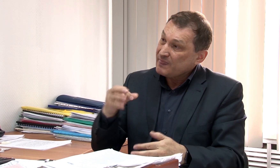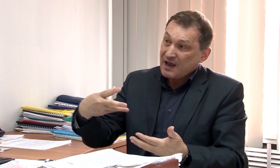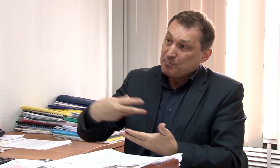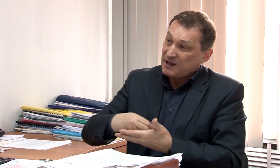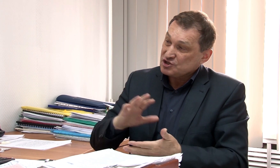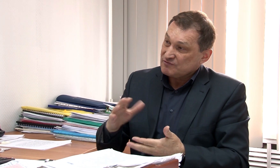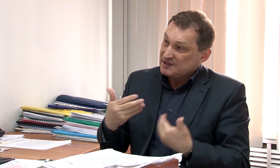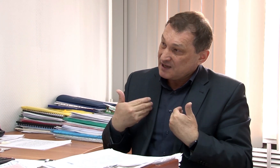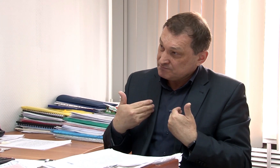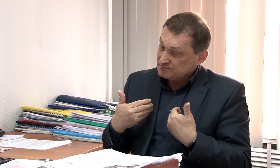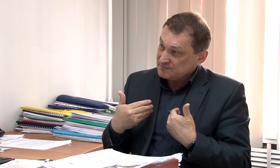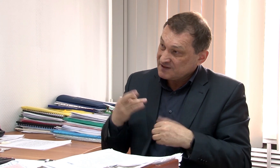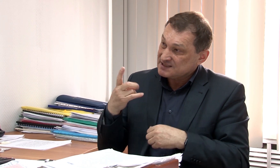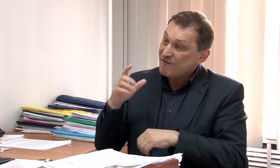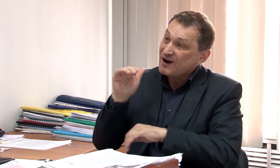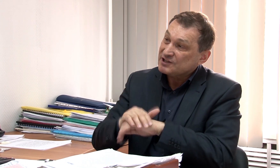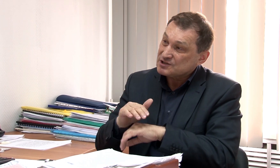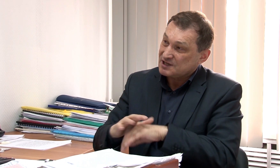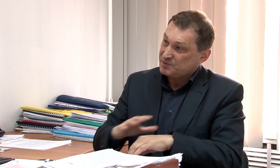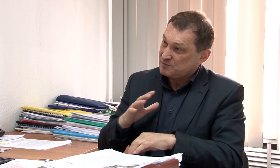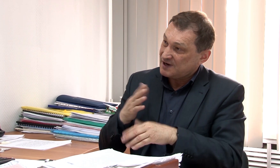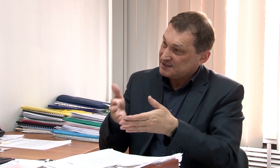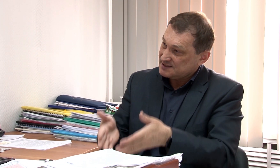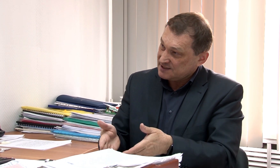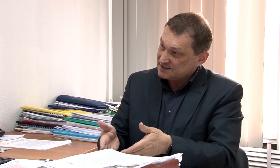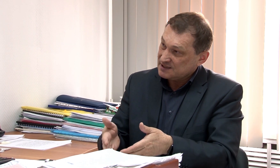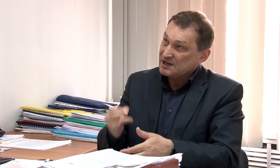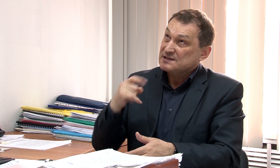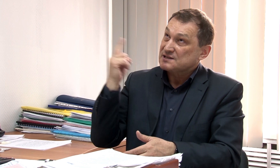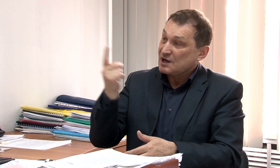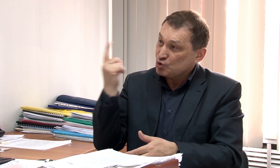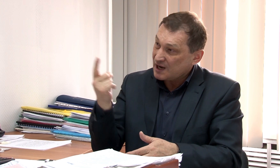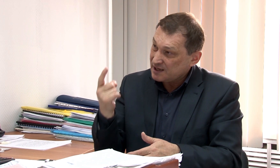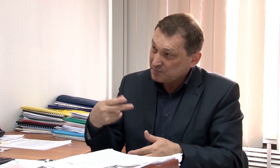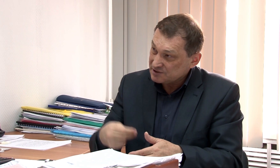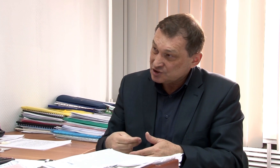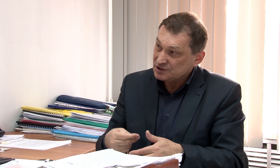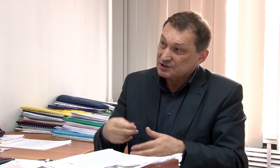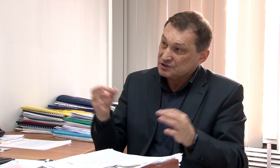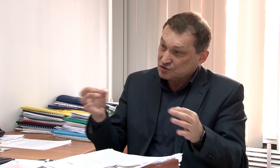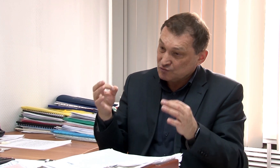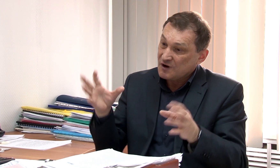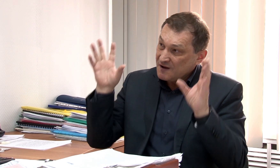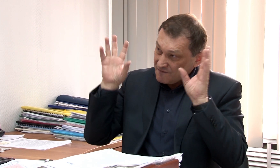не оплачивали нам за фактическое пребывание здесь - ни за коммунальные услуги, ничего.